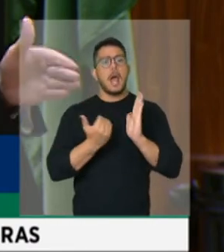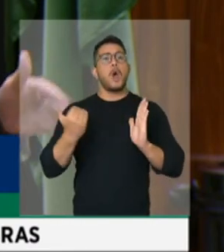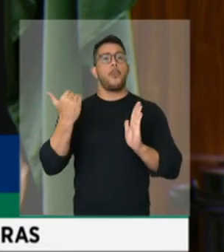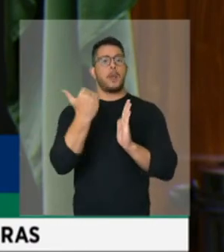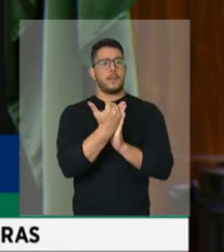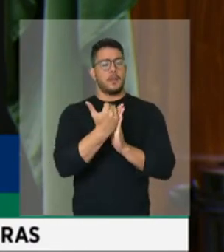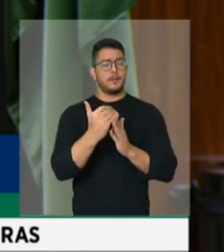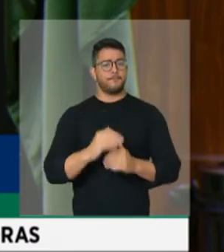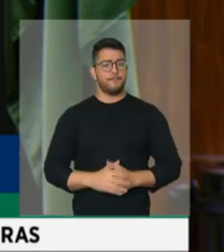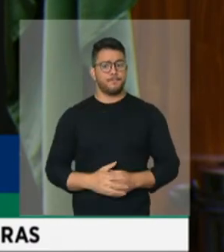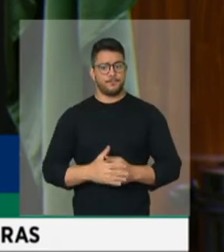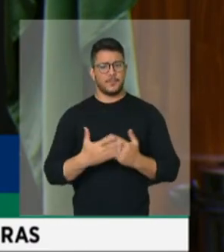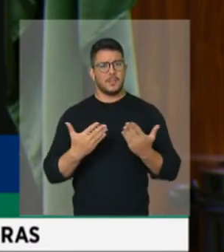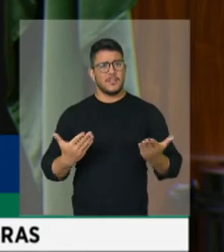DA CONTA DE ENERGIA ELÉ TRICA". SRS. DEPUTADOS, VÃO